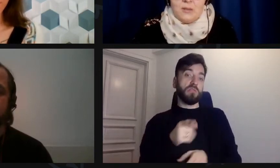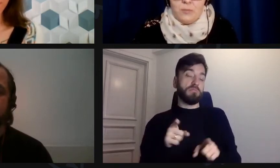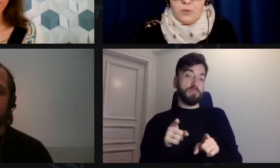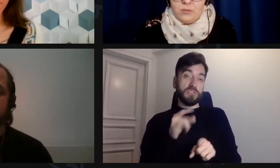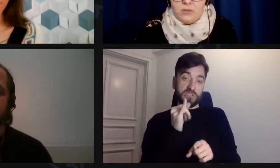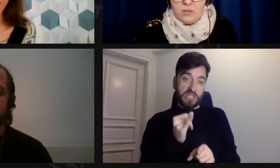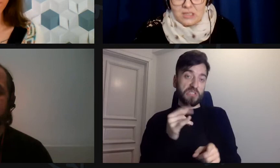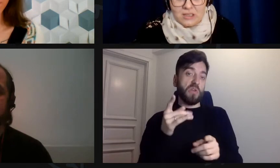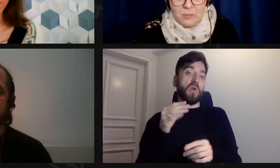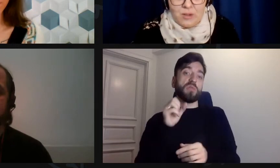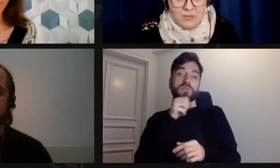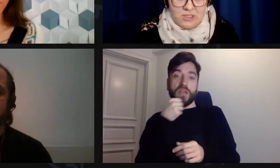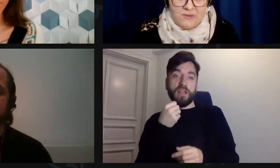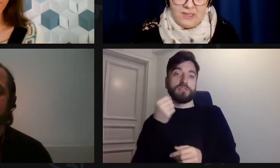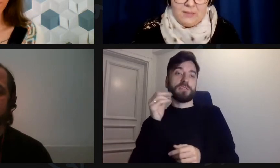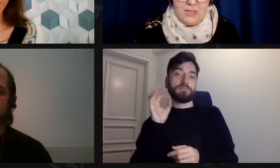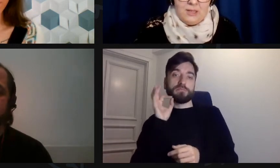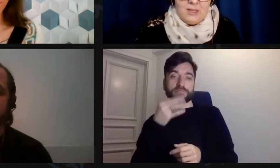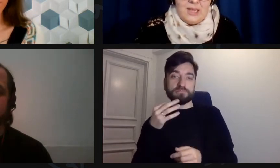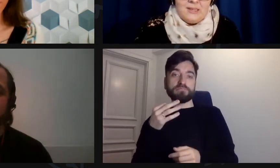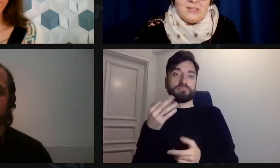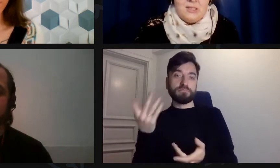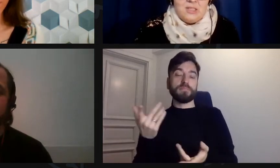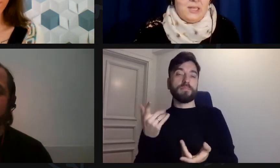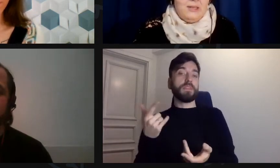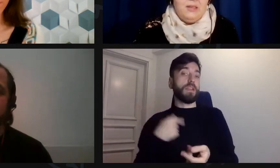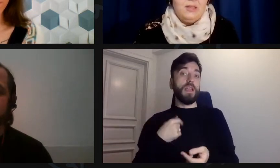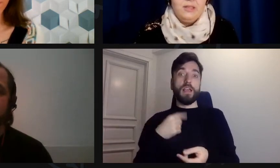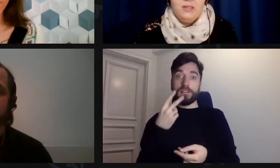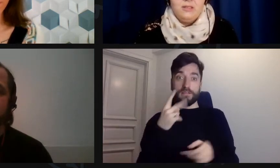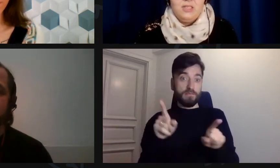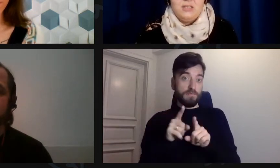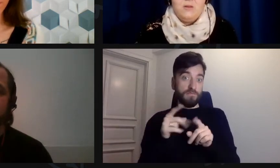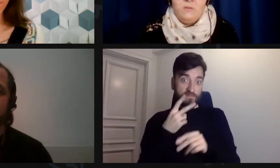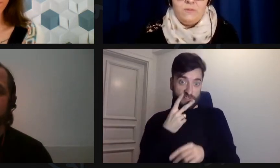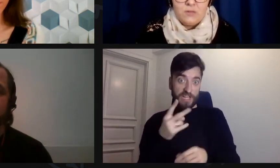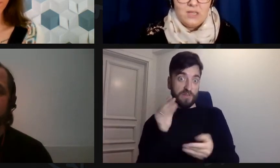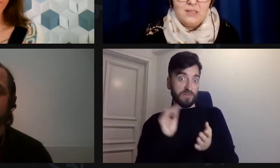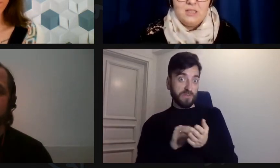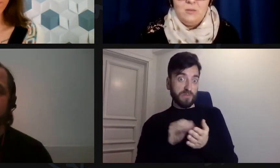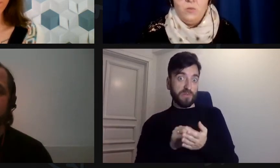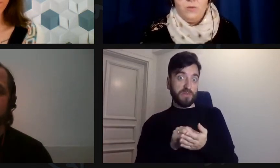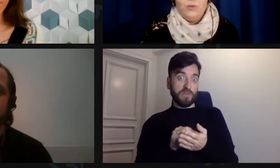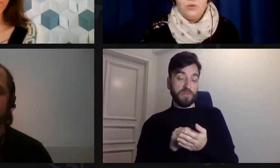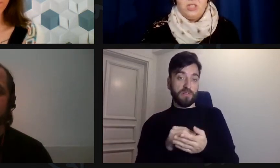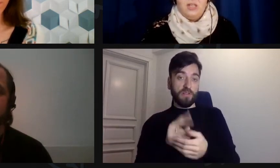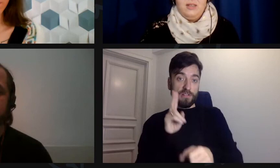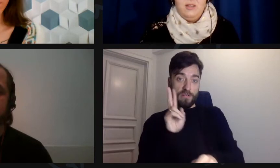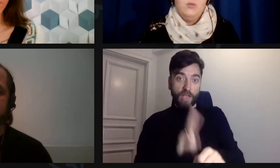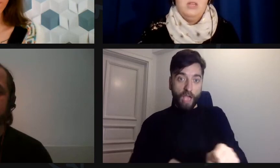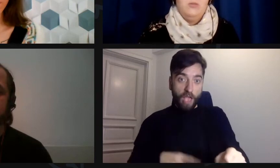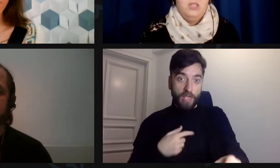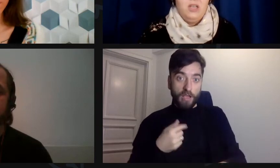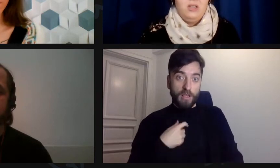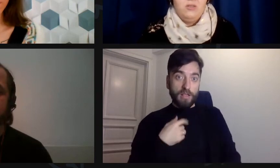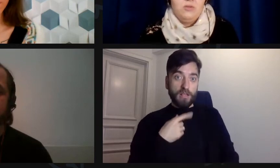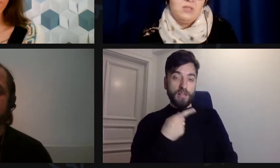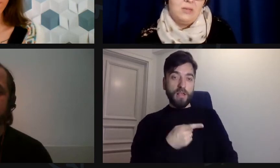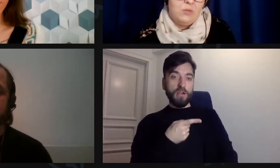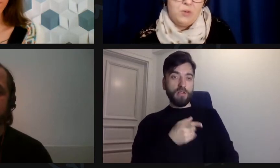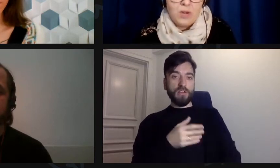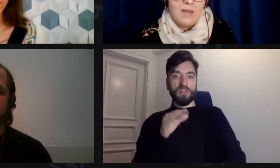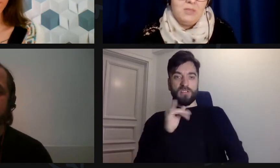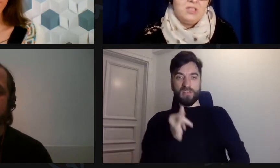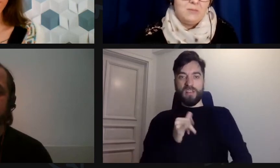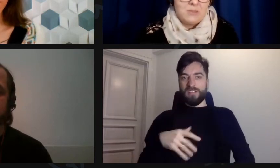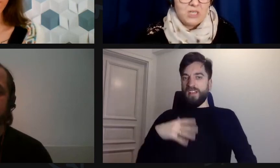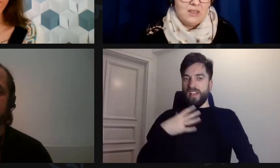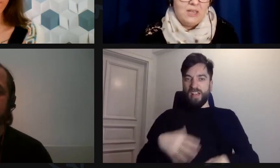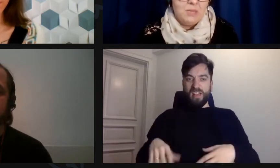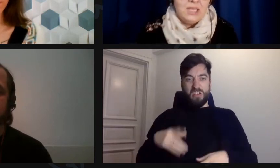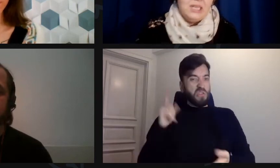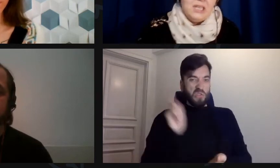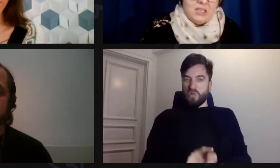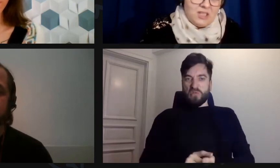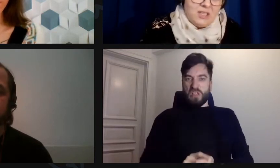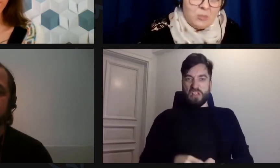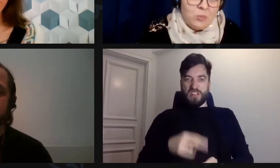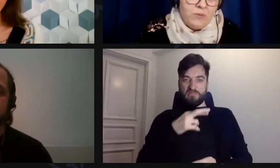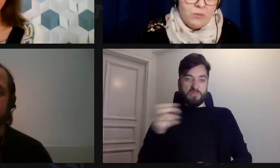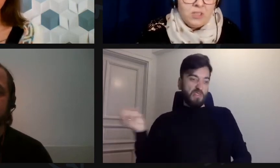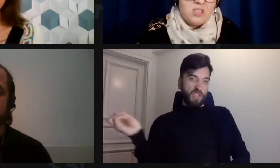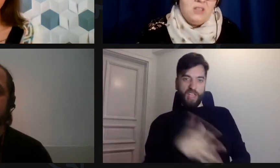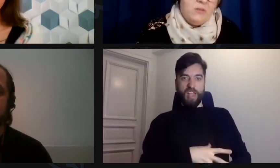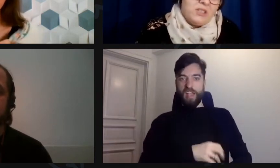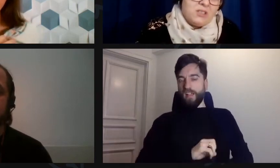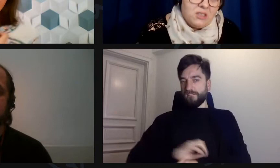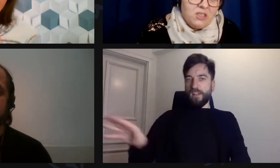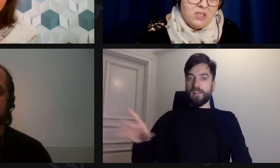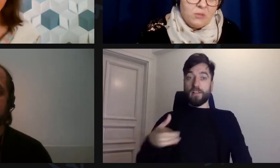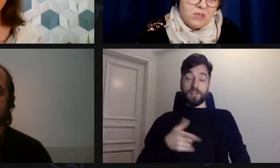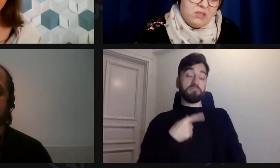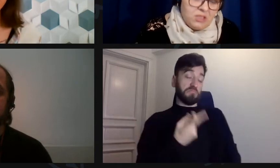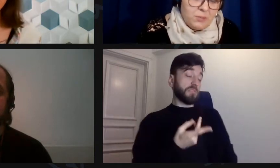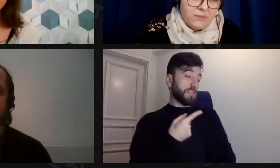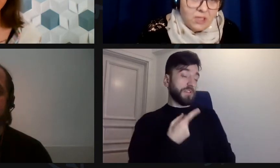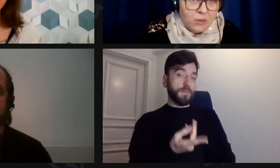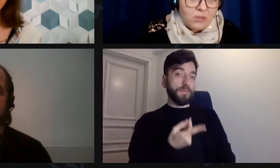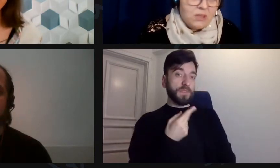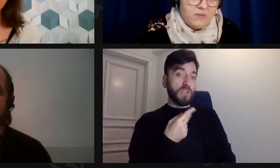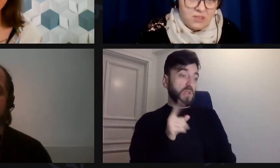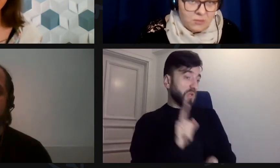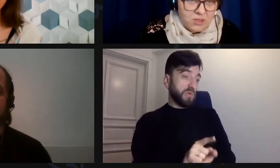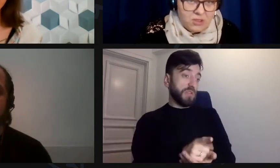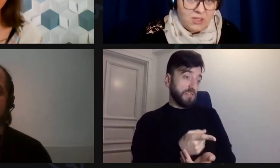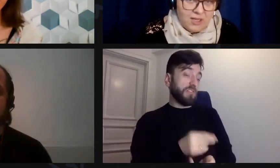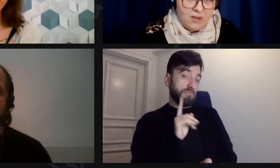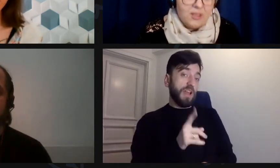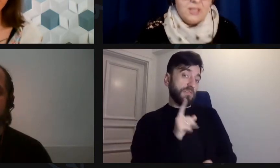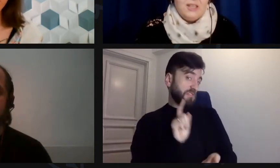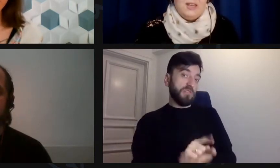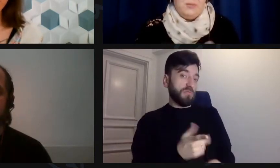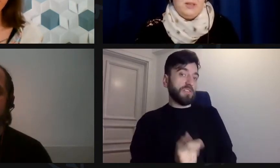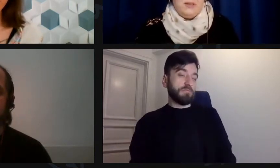Niestety byłam świadkiem, gdzie dziecko we frustracji mówiło, że mu się nie uda i rzucało sprzętem i piłkami i trener mówił, ze jak Ci się nie uda to Ci się nie uda.